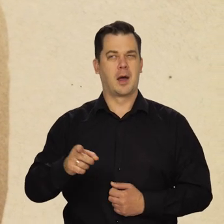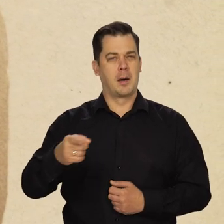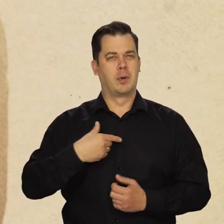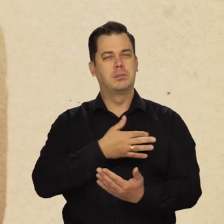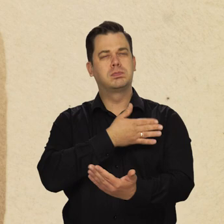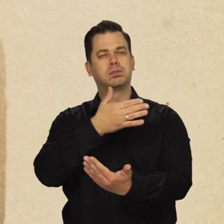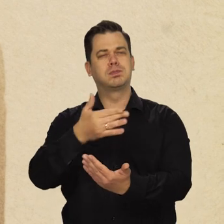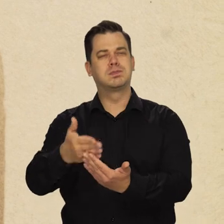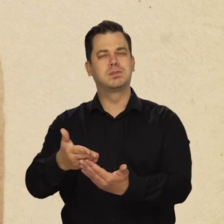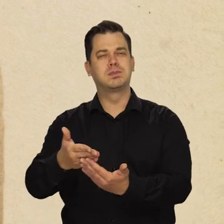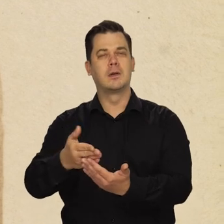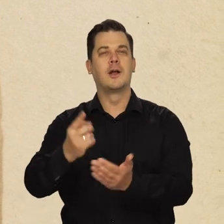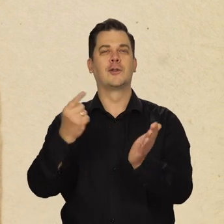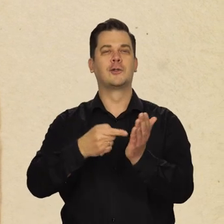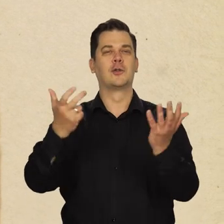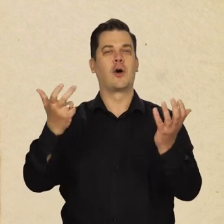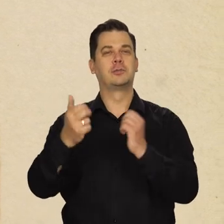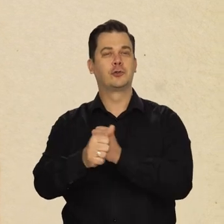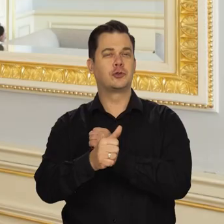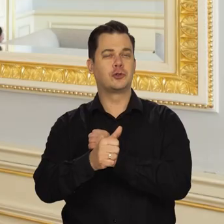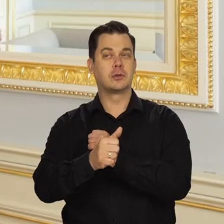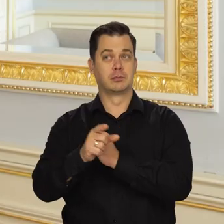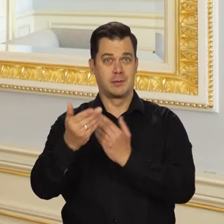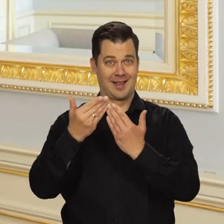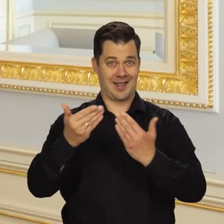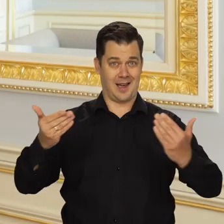Musimy pamiętać, że do lat 60. XIX wieku,